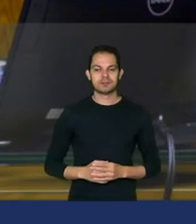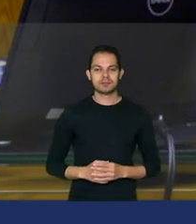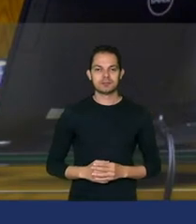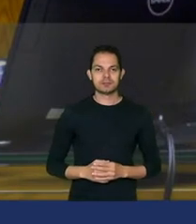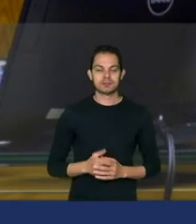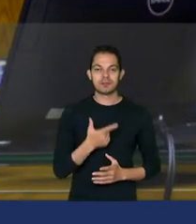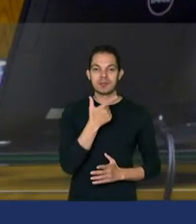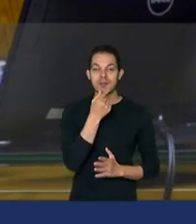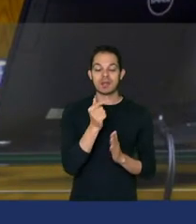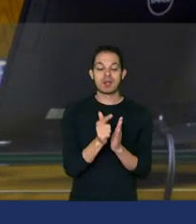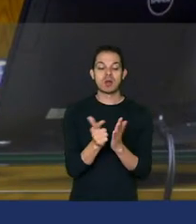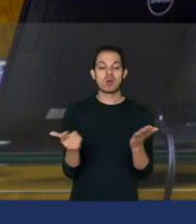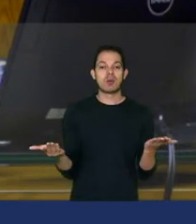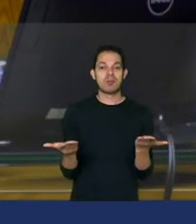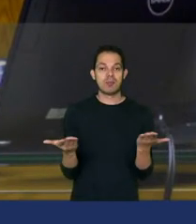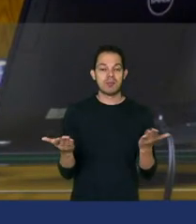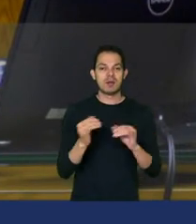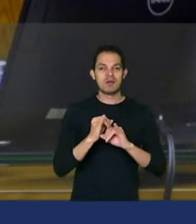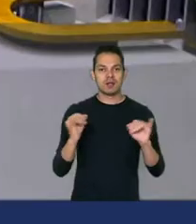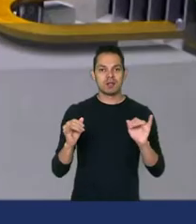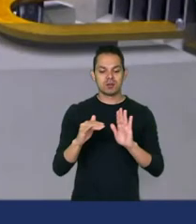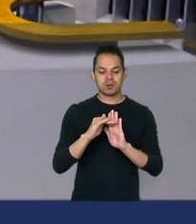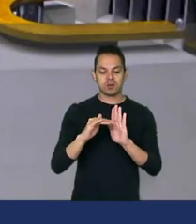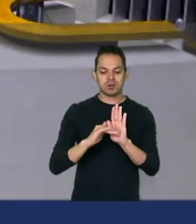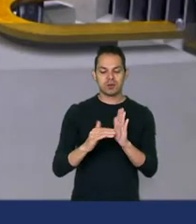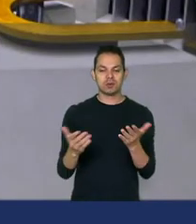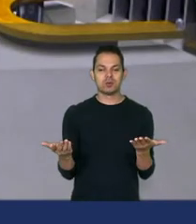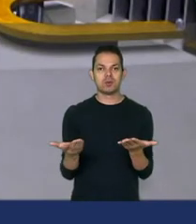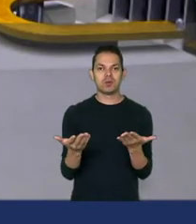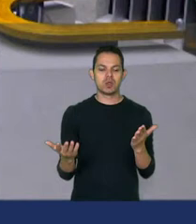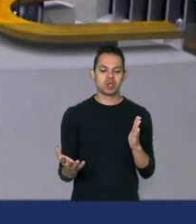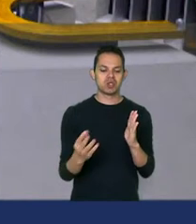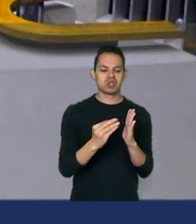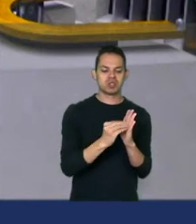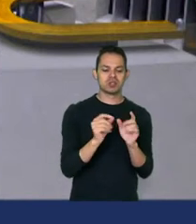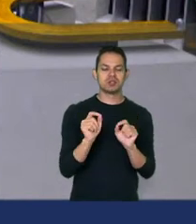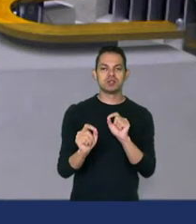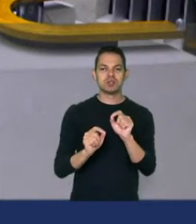BAHIA. -- [REPÓRTER]: NA PAUTA DA ORDEM DO DIA DE HOJE, NÓS TEREMOS A APRECIAÇÃO DO